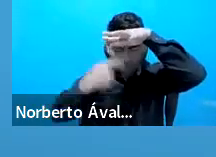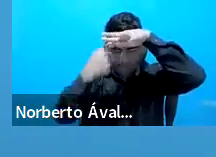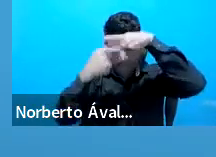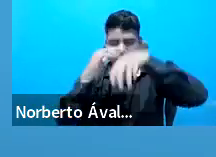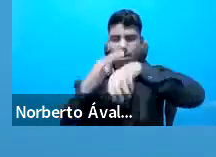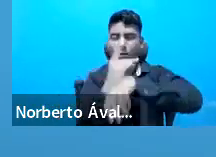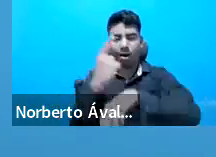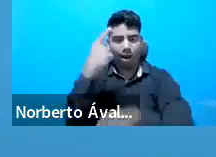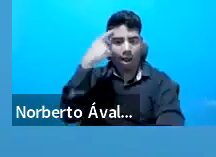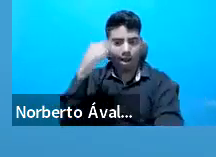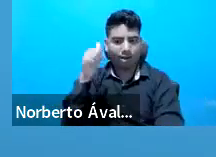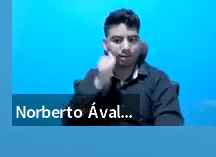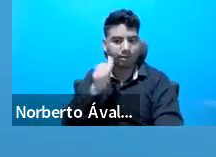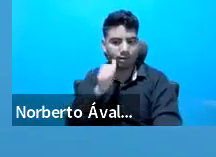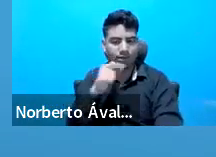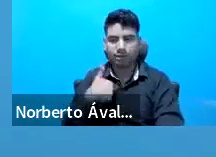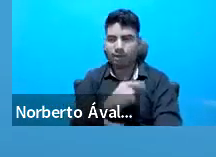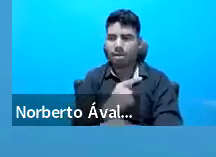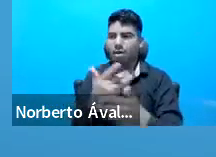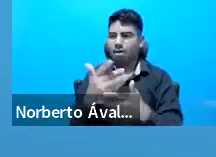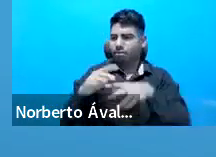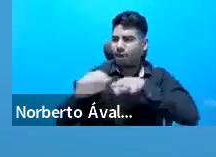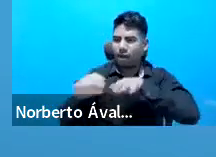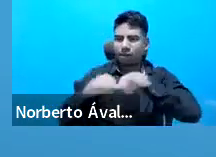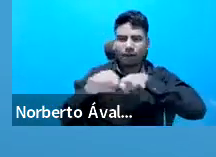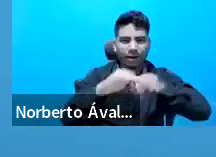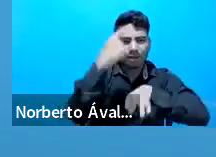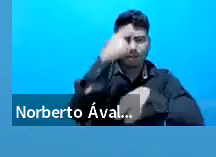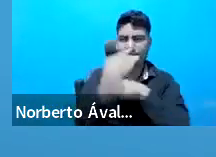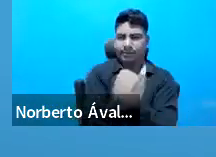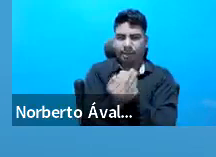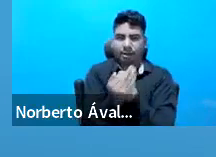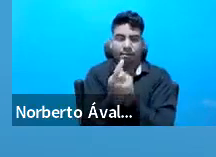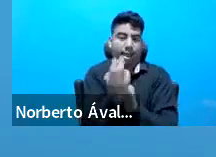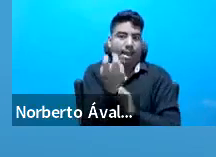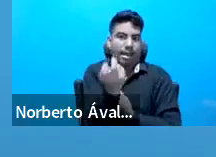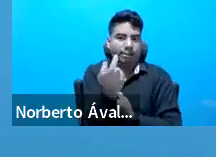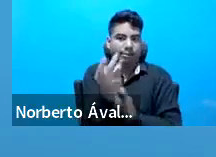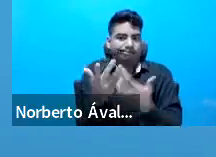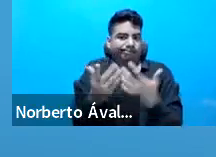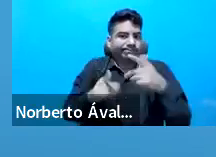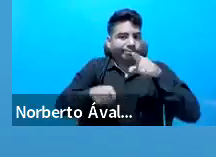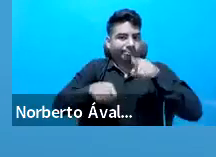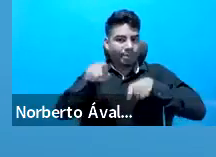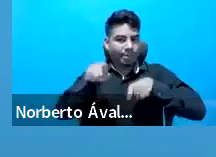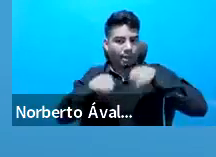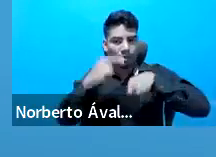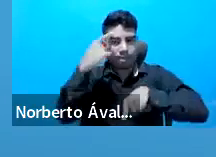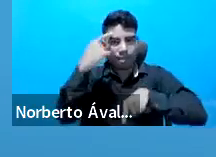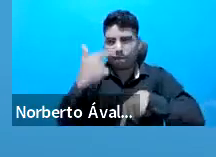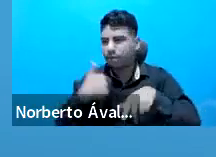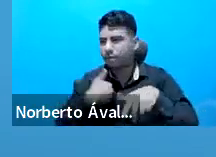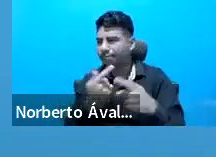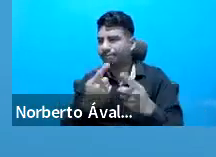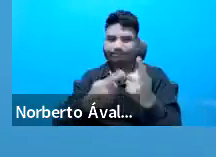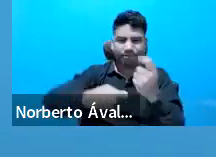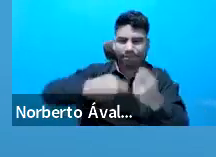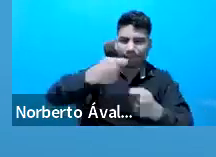es una mente en activa, es decir, efectivamente también se construya con ecir, sectamente también se construye con todo lo que hacemos en la acción, con todo lo que trabajamos y depende de cómo sea ese trabajo de cómo sea ese trabajo. Por ejemplo, aquí